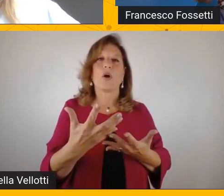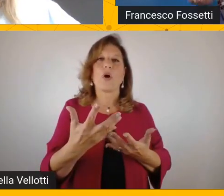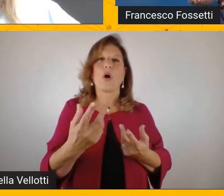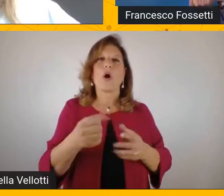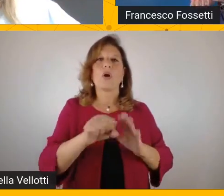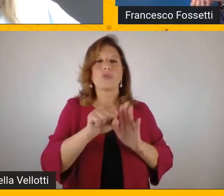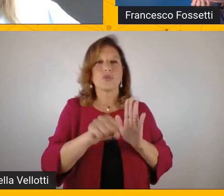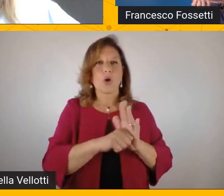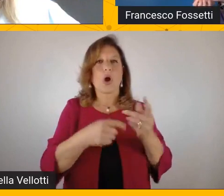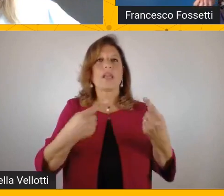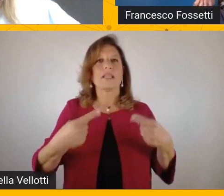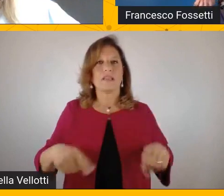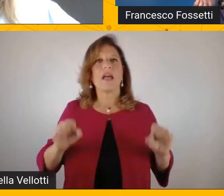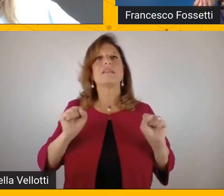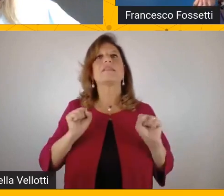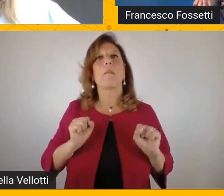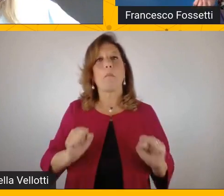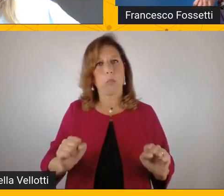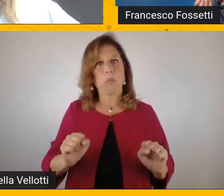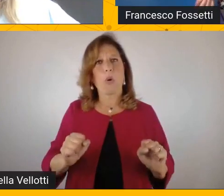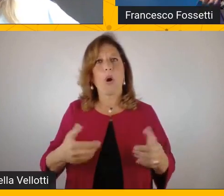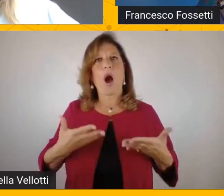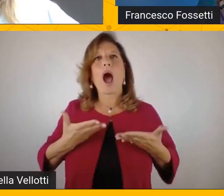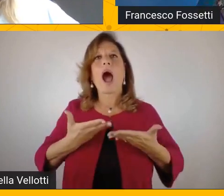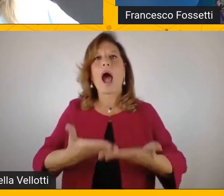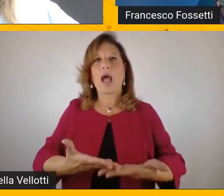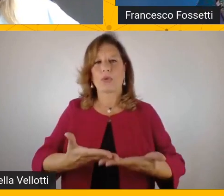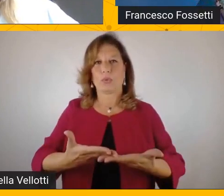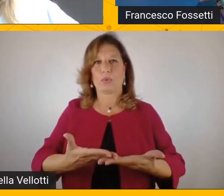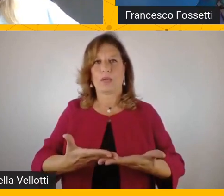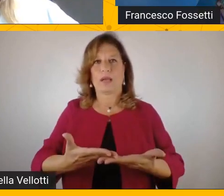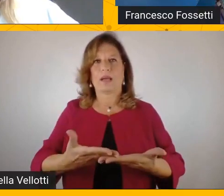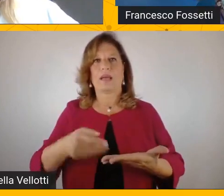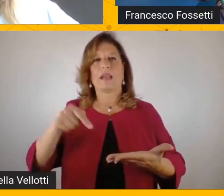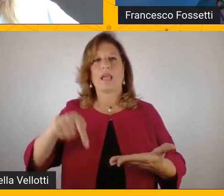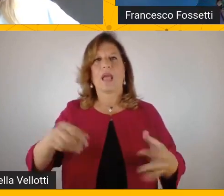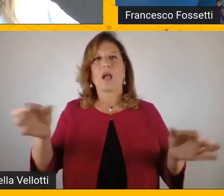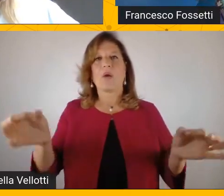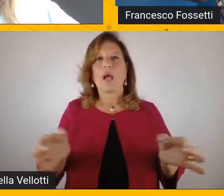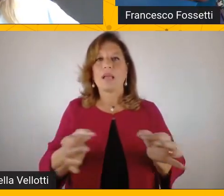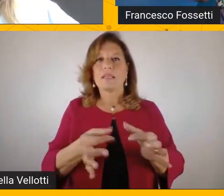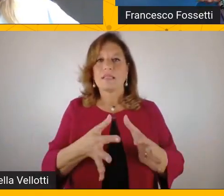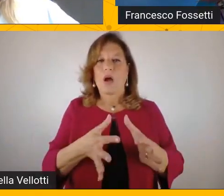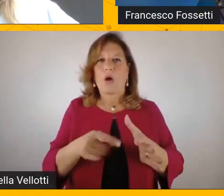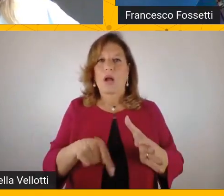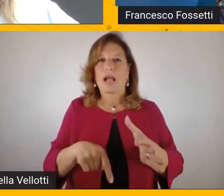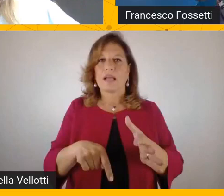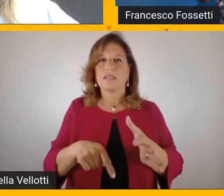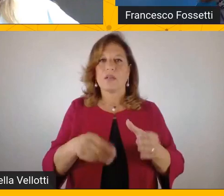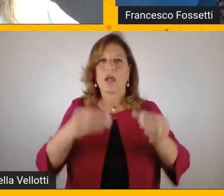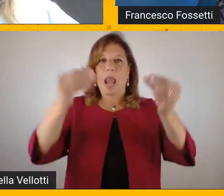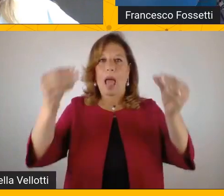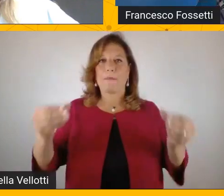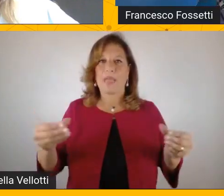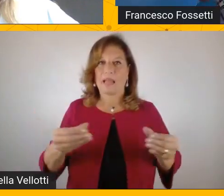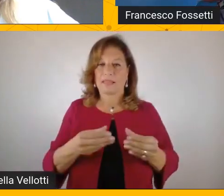diversi può assolutamente aiutare e anche in questo caso